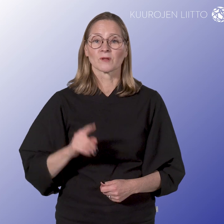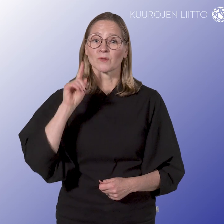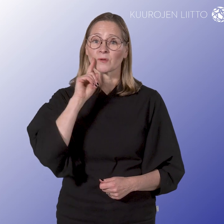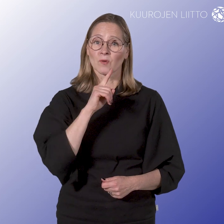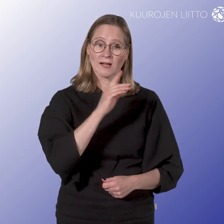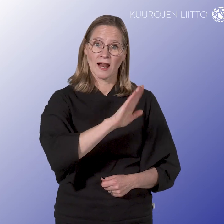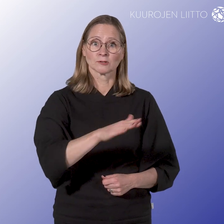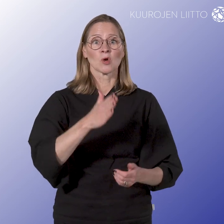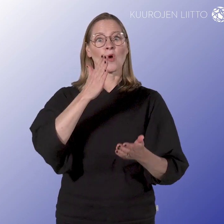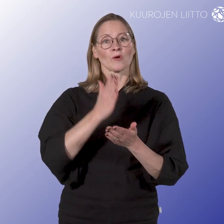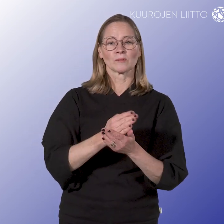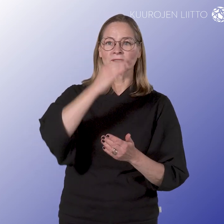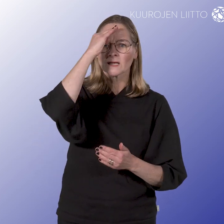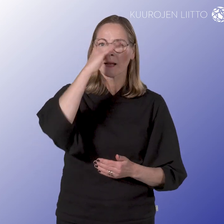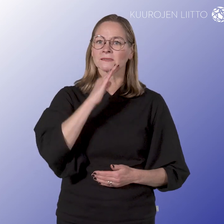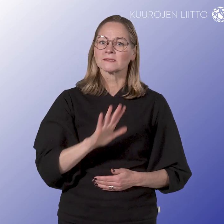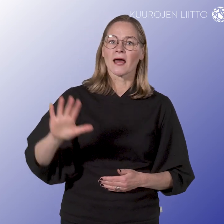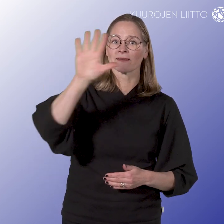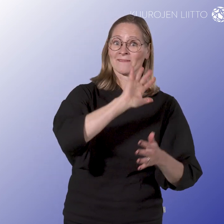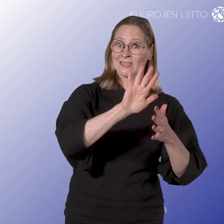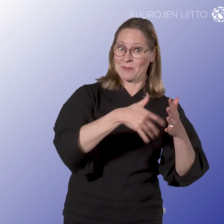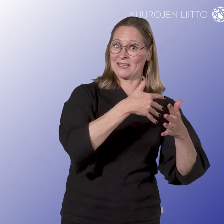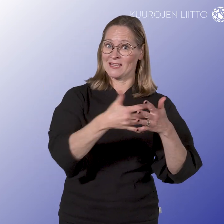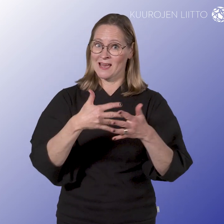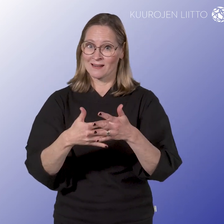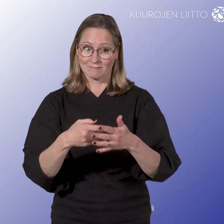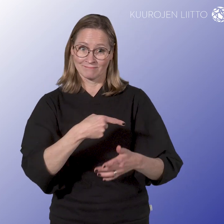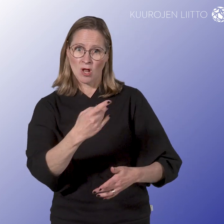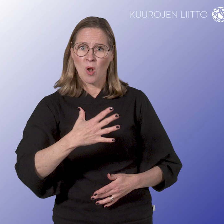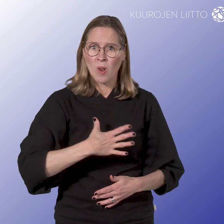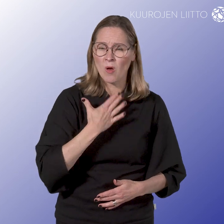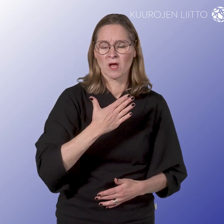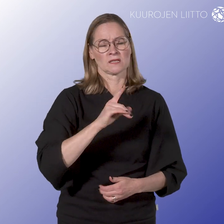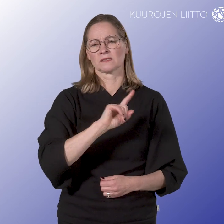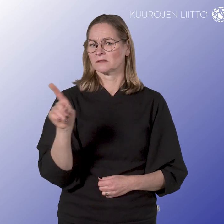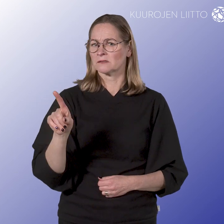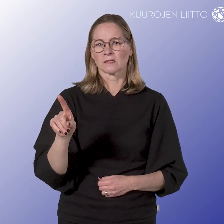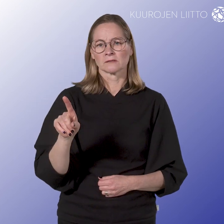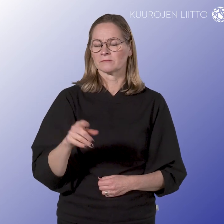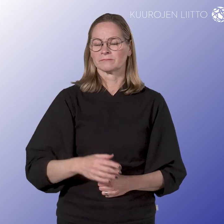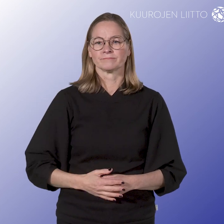Kuurojen lasten oikeutta kansallisiin viittomakieliin ei saa loukata.